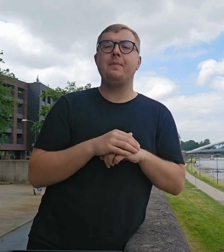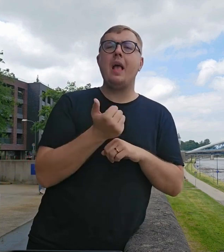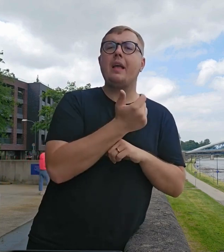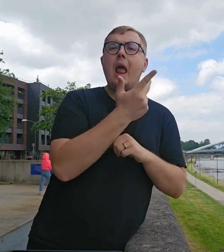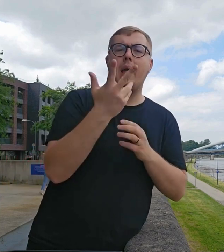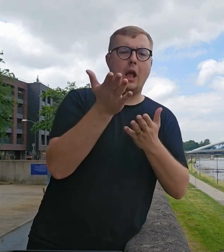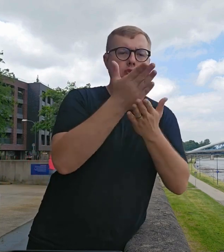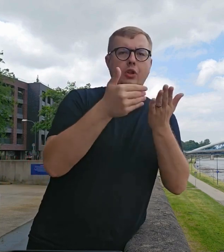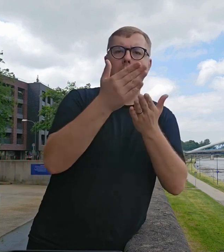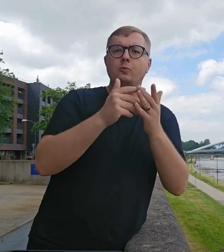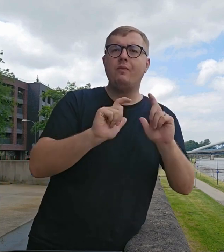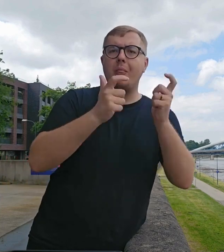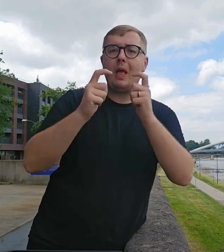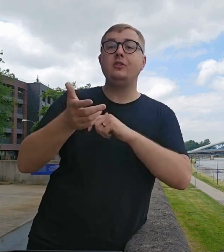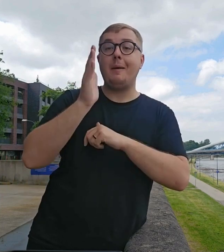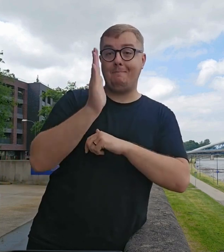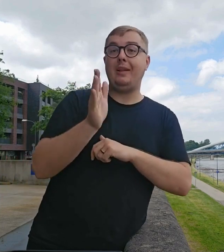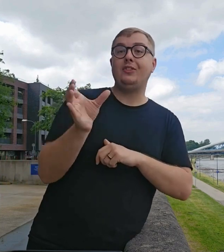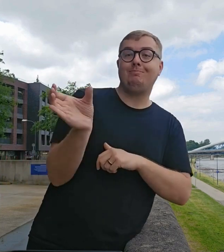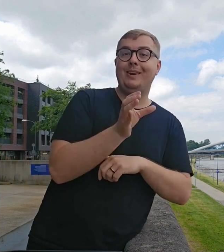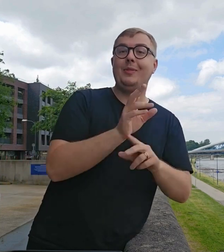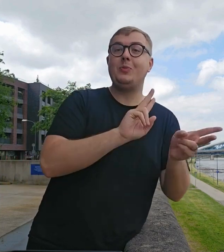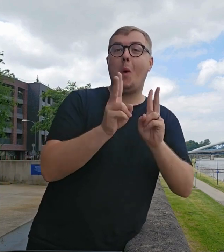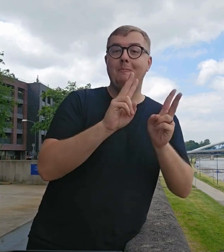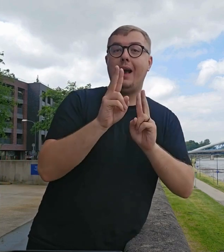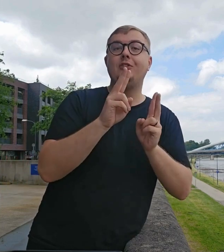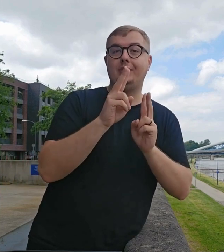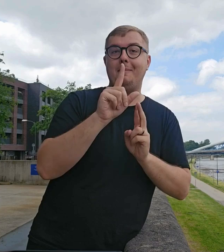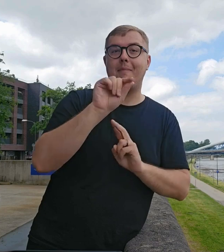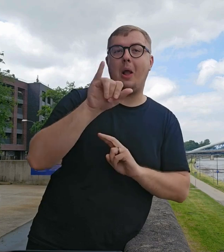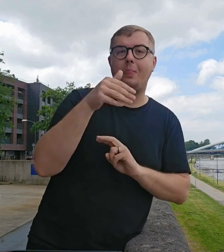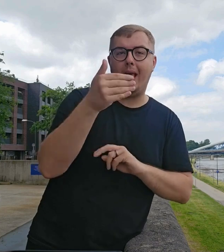Kilka części wydarzenia będę tłumaczył na PJM.